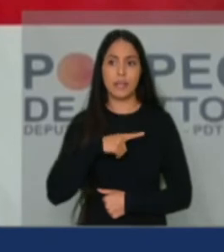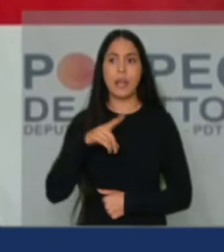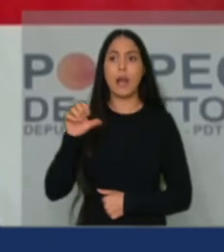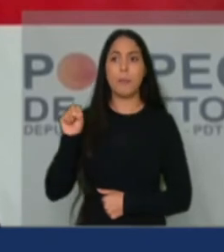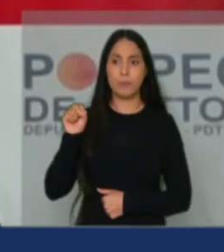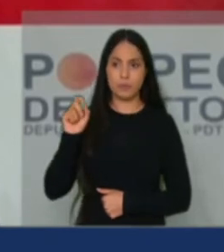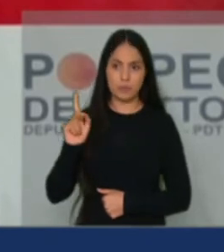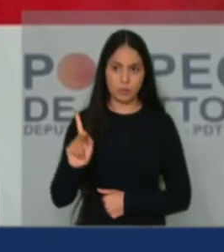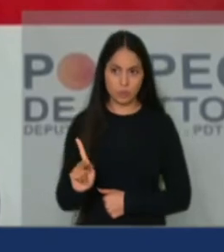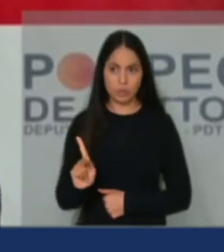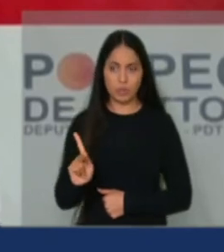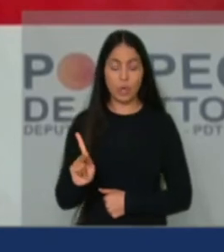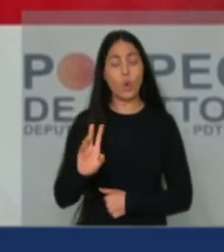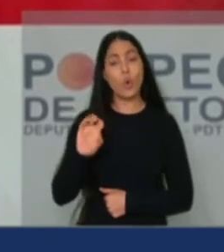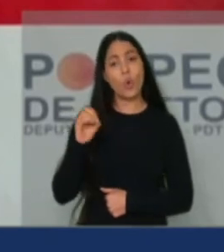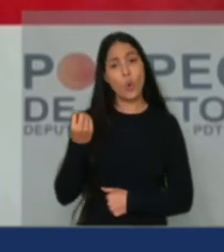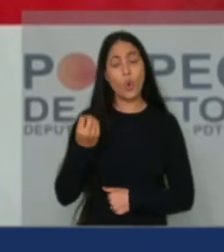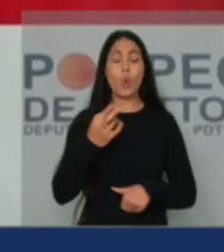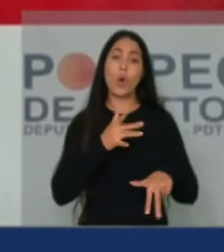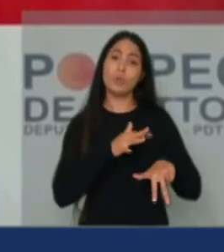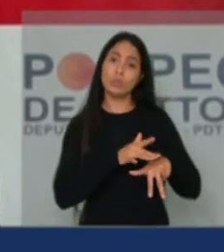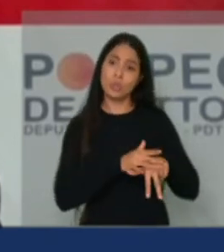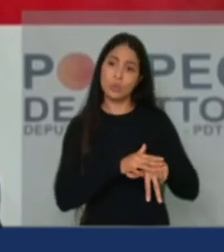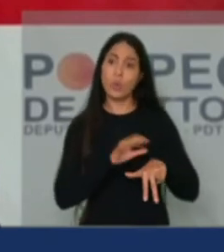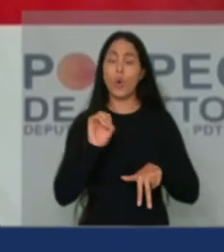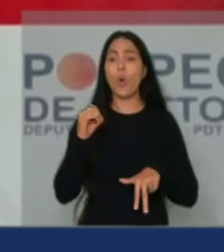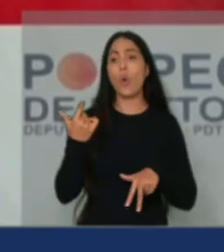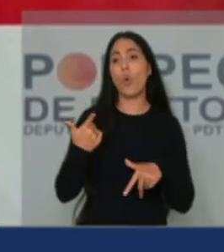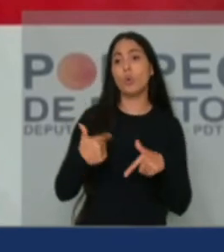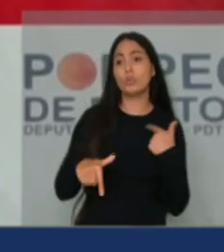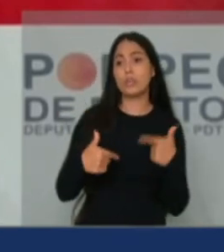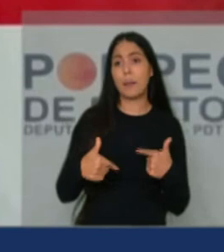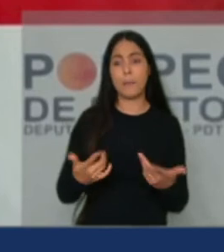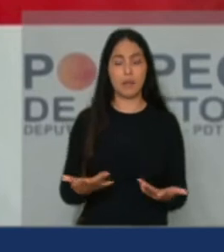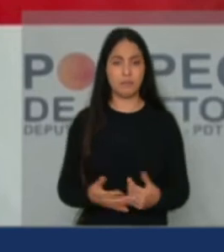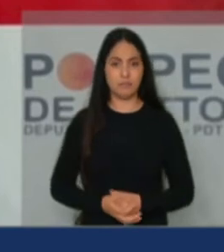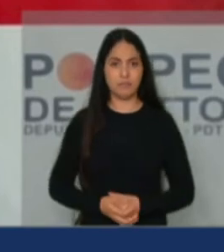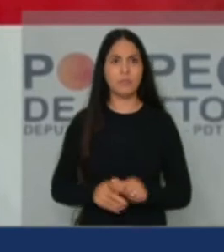AUXÍLIO DOENÇA, AUXÍLIO ACIDENTE DE TRABALHO, ISSO QUE TEM QUE DAR, POR QUÊ? A LEI NÃO PERMITE, A LEI DE 97 QUE